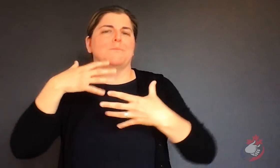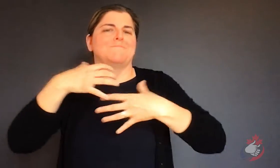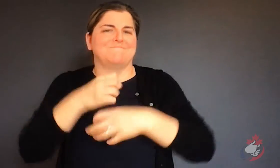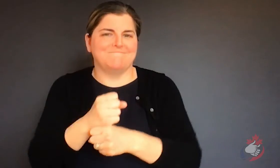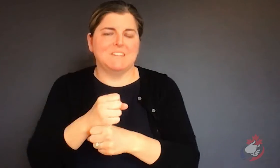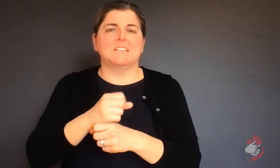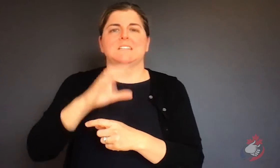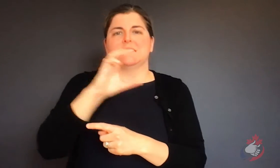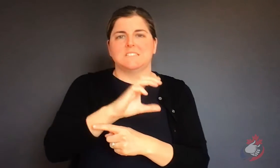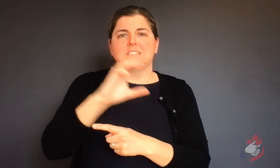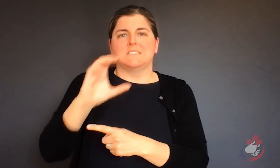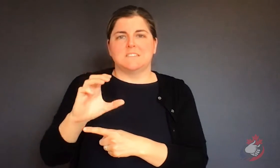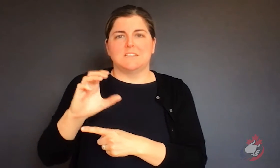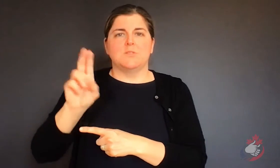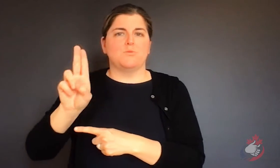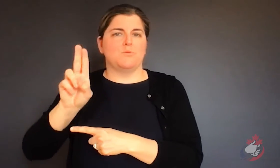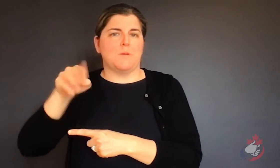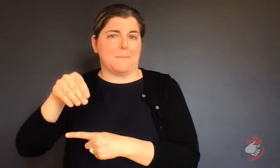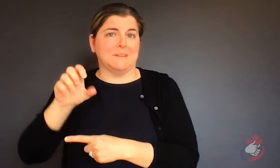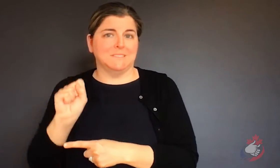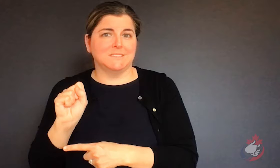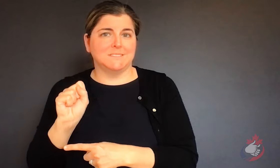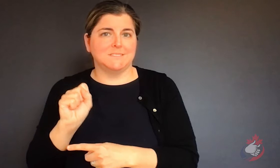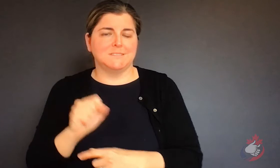dans le sport (CCUMS).